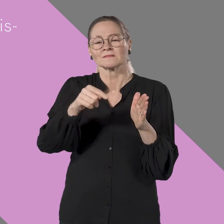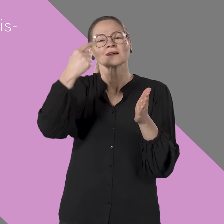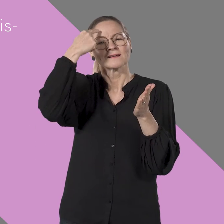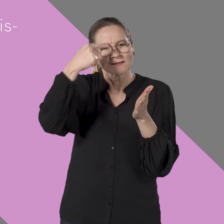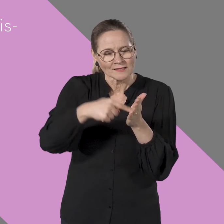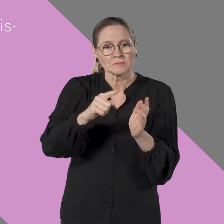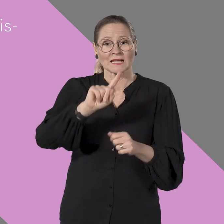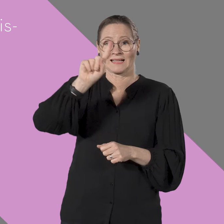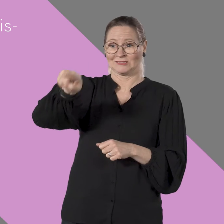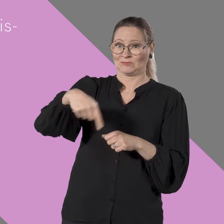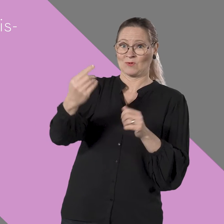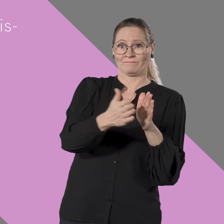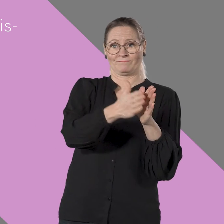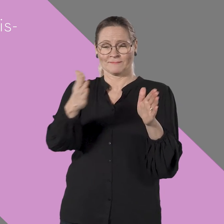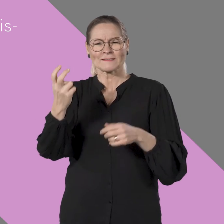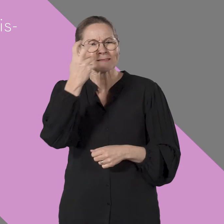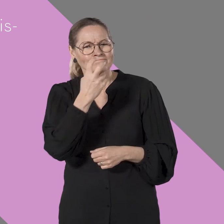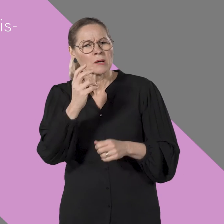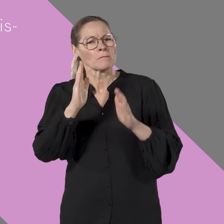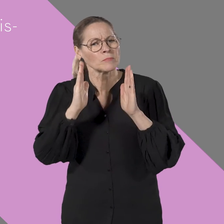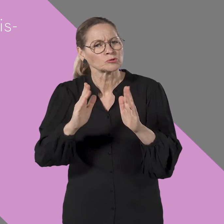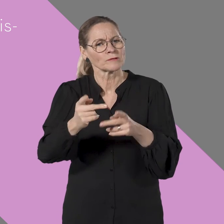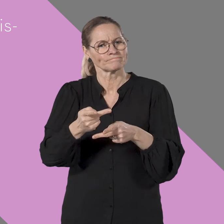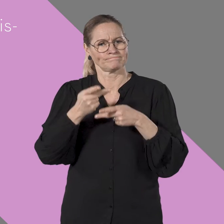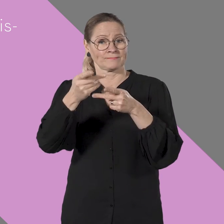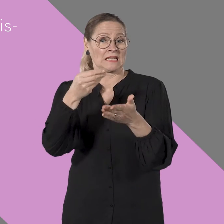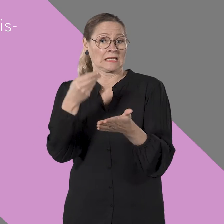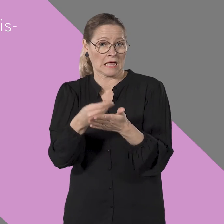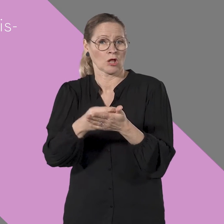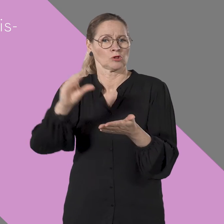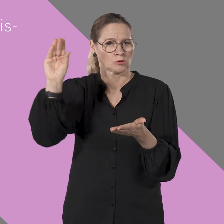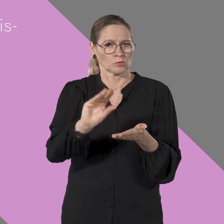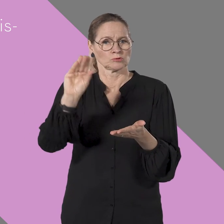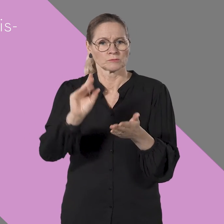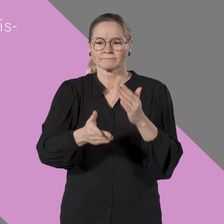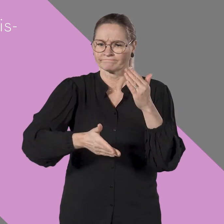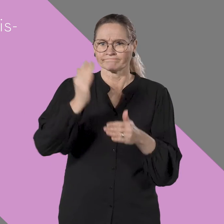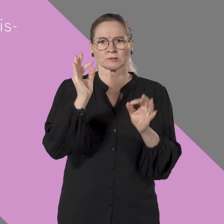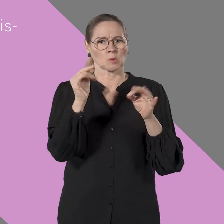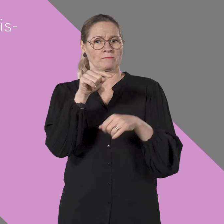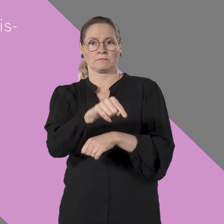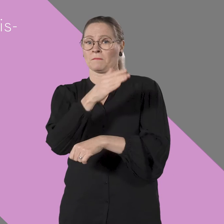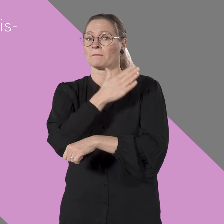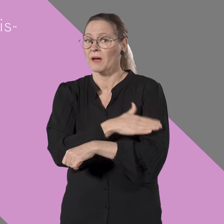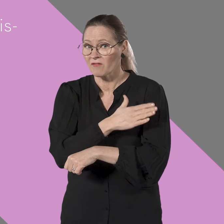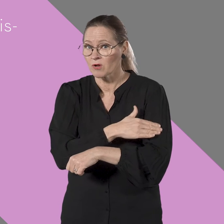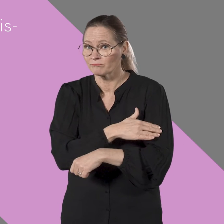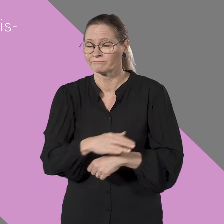Tarkoituksena on etsiä pysyvämpää rahoitusta ja ratkaisua palvelulle - ensi vuoden aikana.